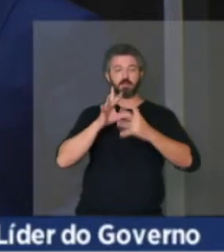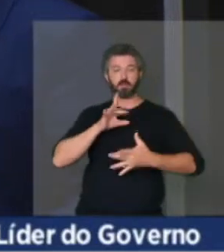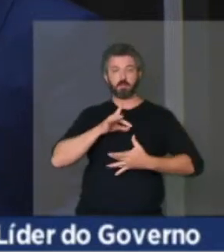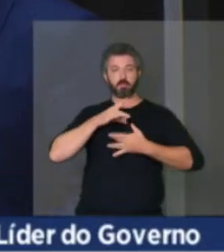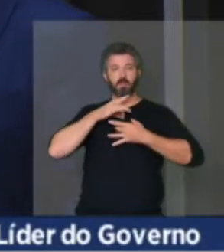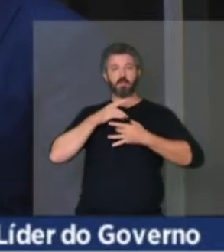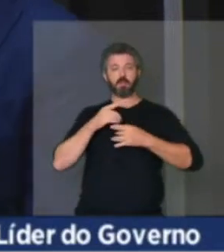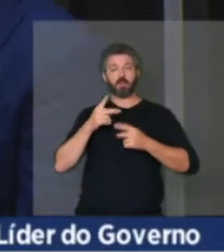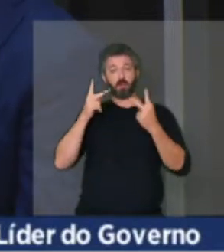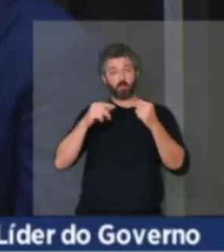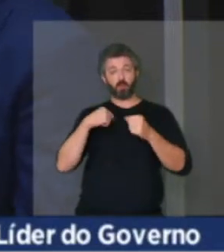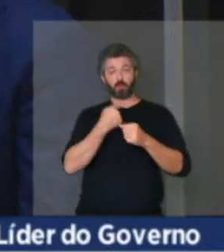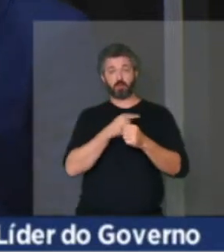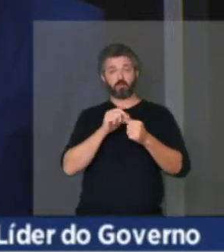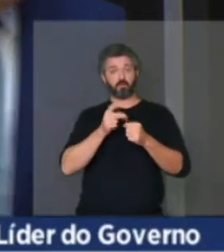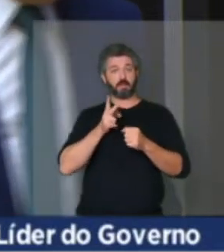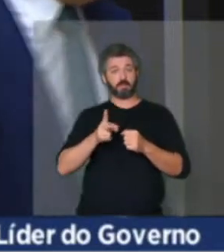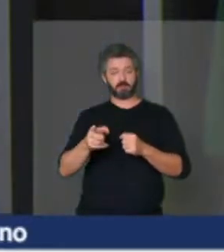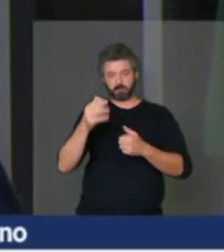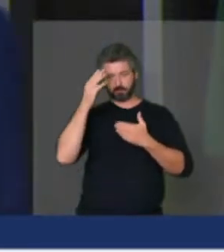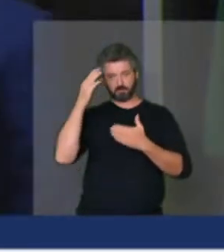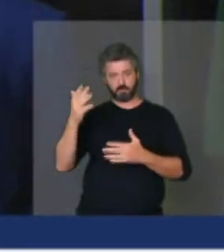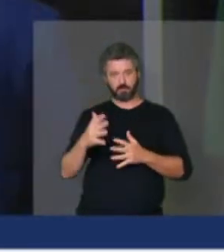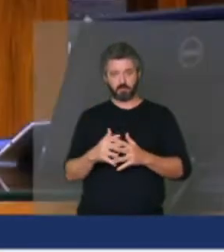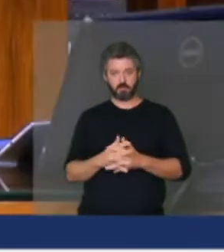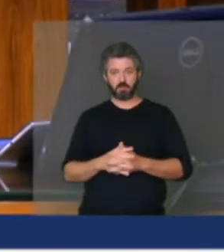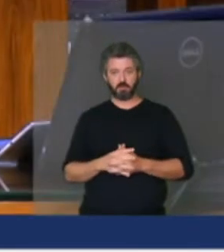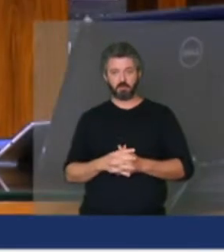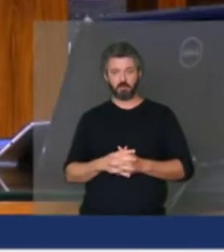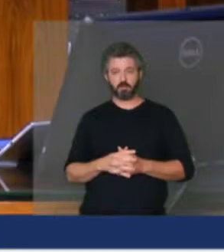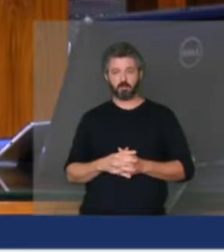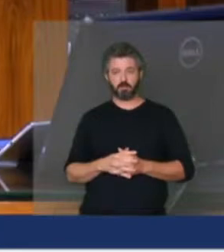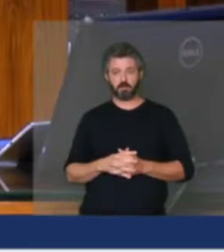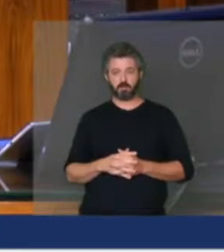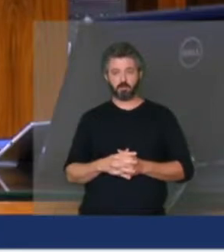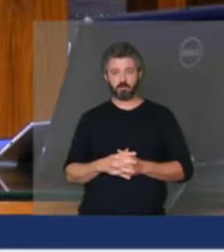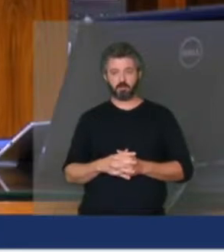OBRIGADO, SENHOR PRESIDENTE. -- [PRESIDENTE]: MUITO OBRIGADO DEPUTADO RICARDO